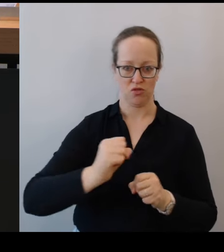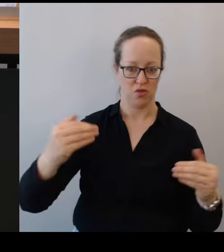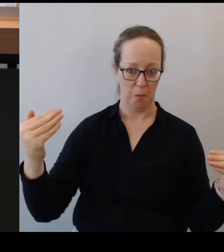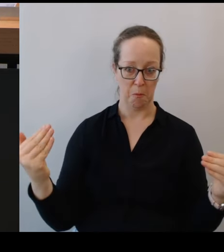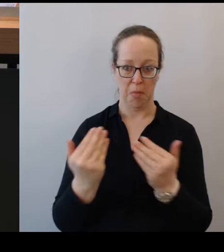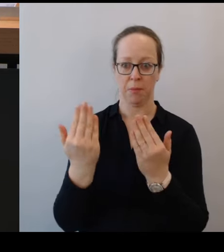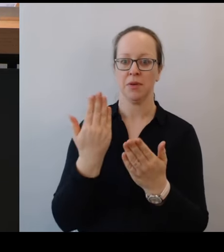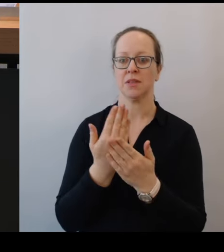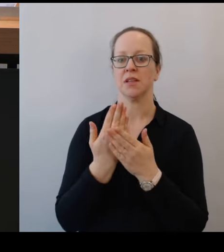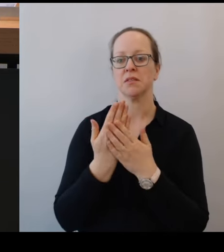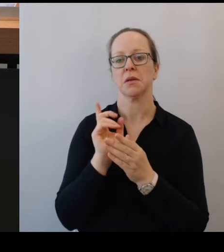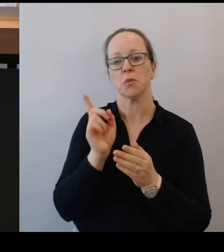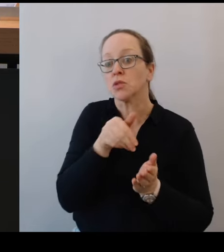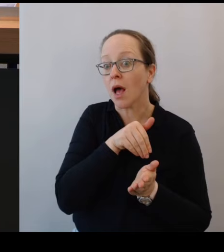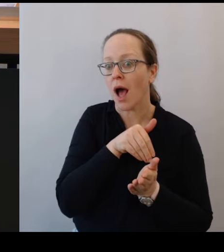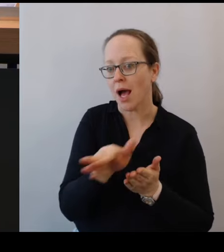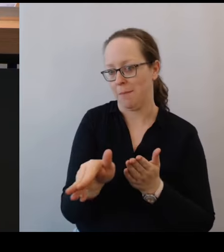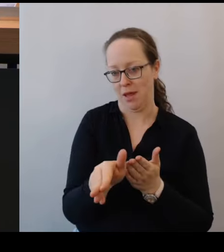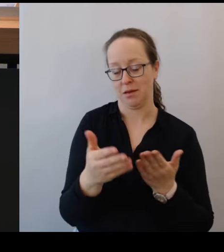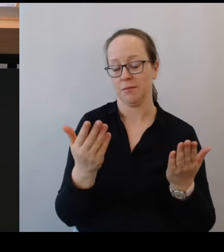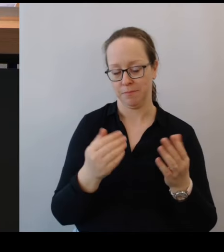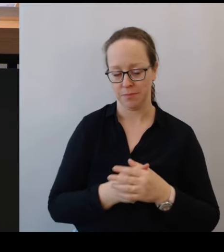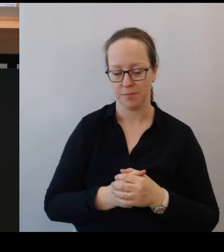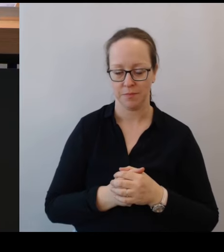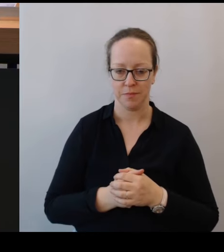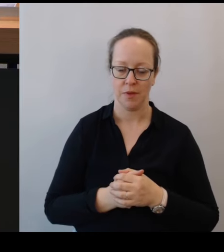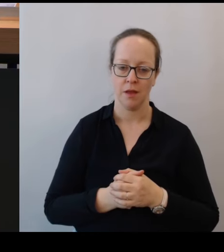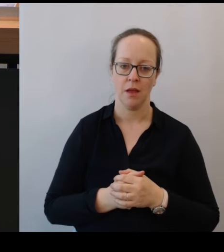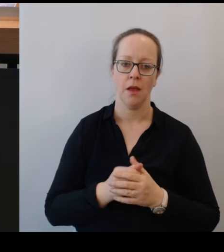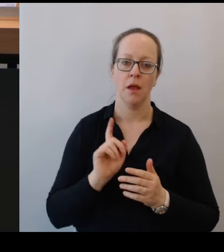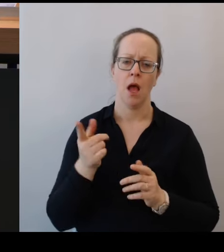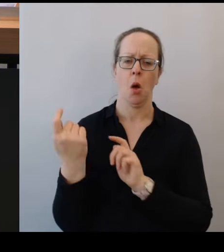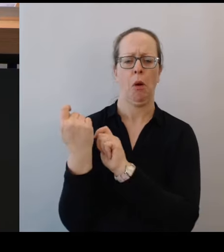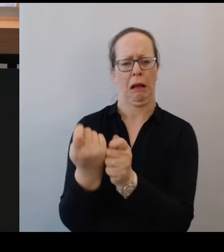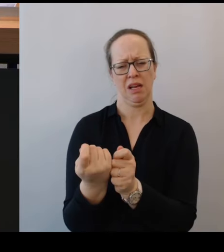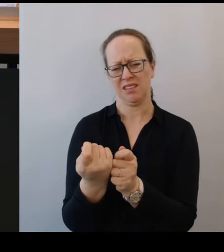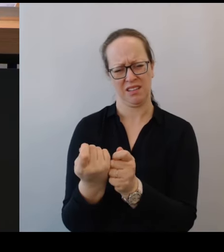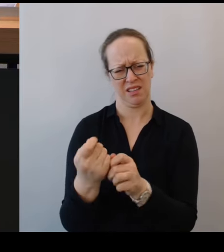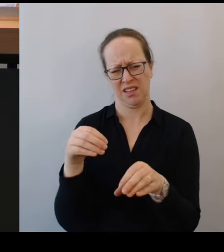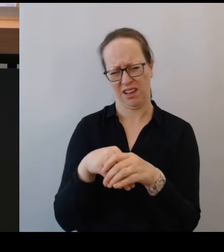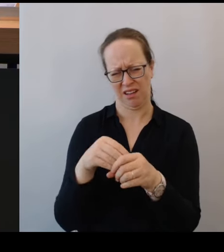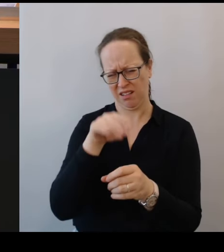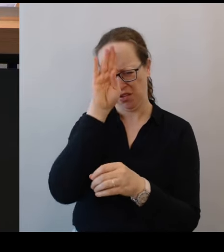Ihr Antrag ist aber auch inhaltlich unnötig und auch aus diesem Grunde abzulehnen. Berlin hat, wie eben schon gesagt,